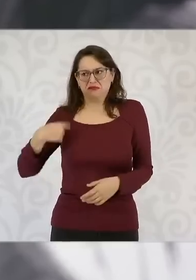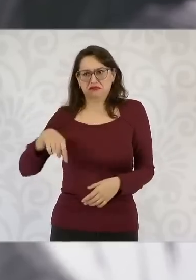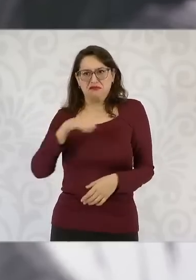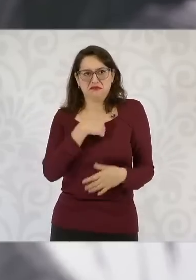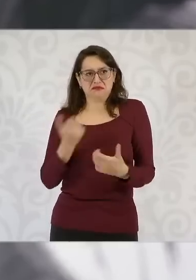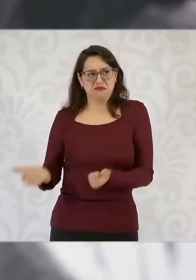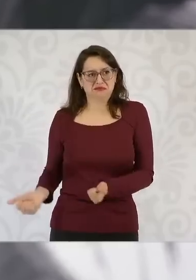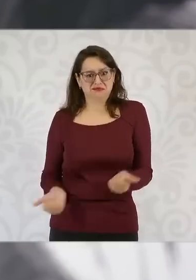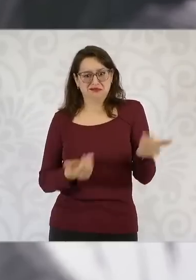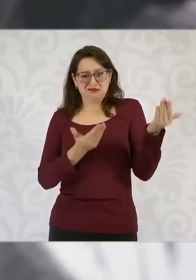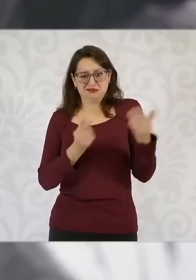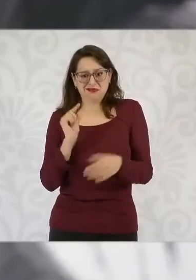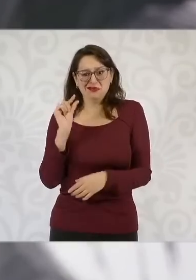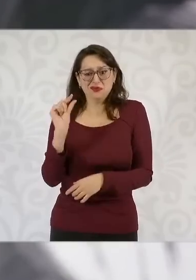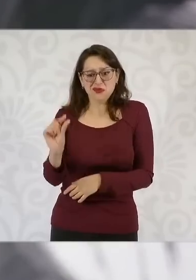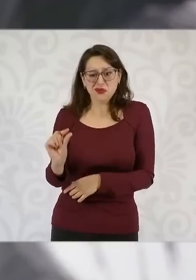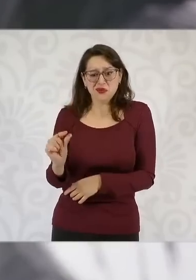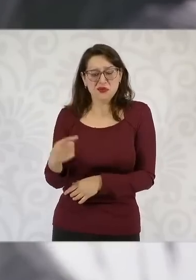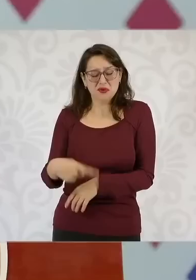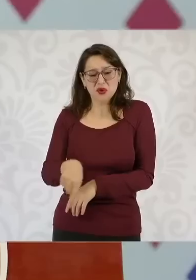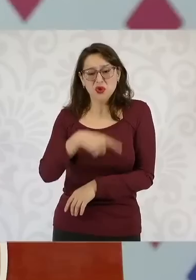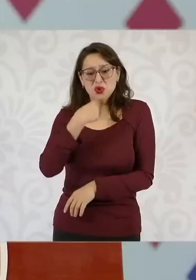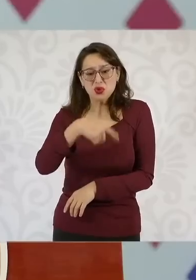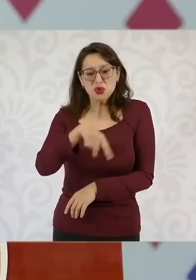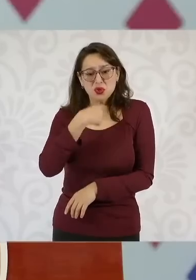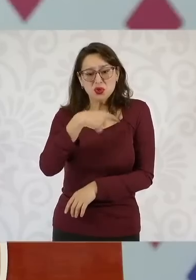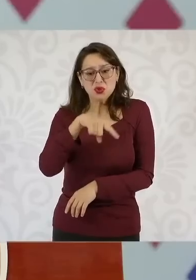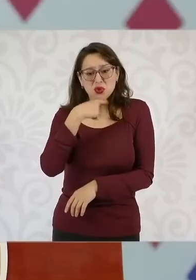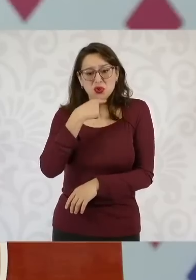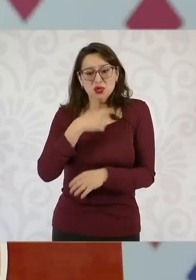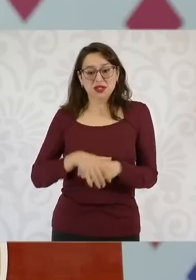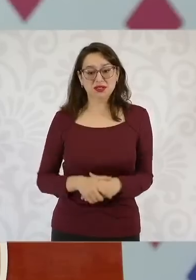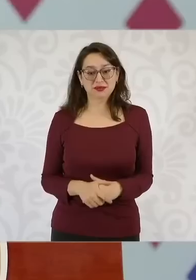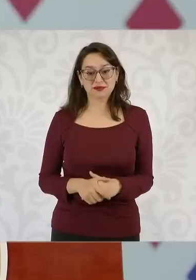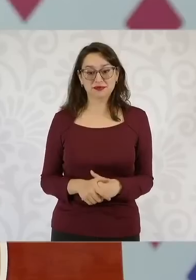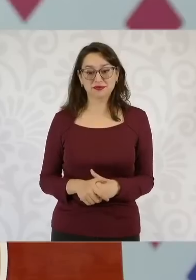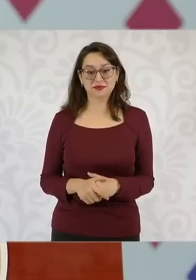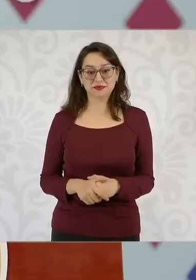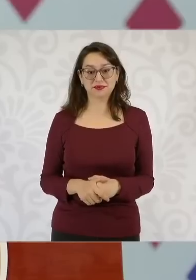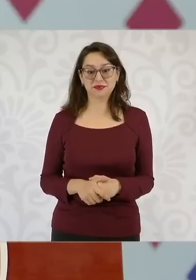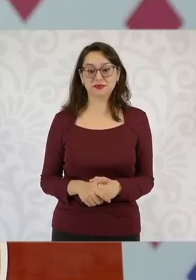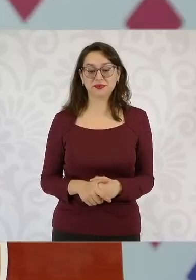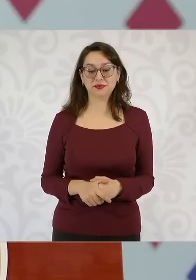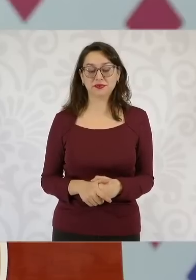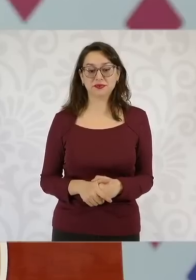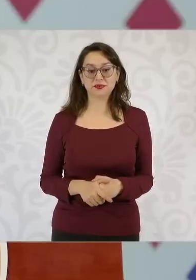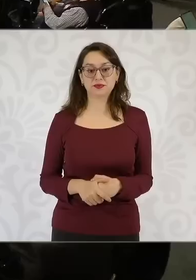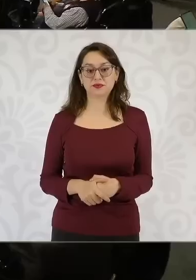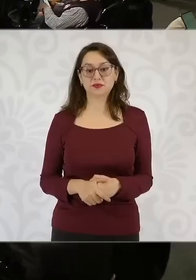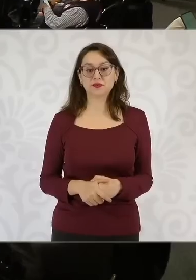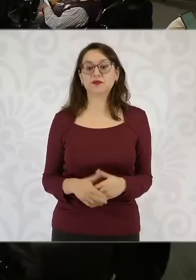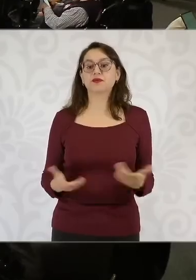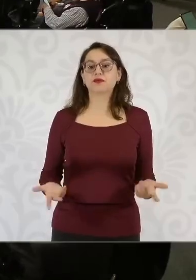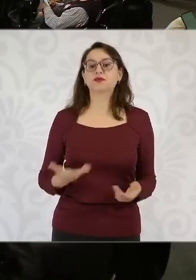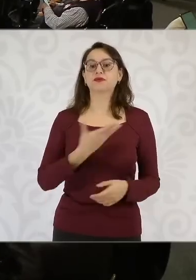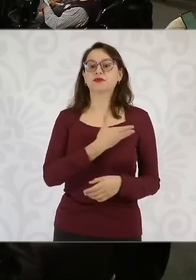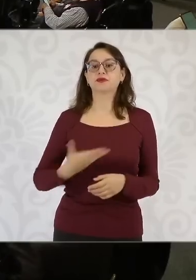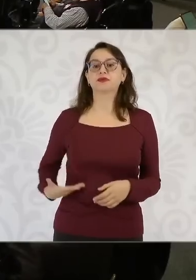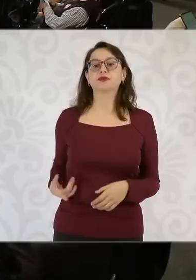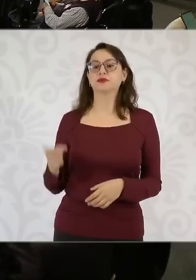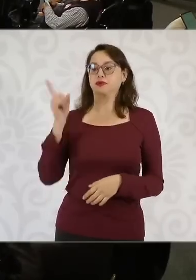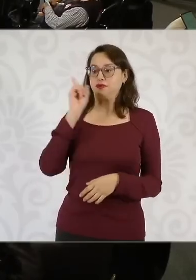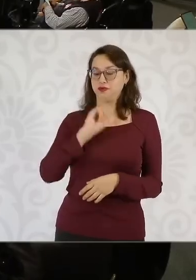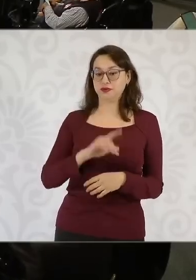y al aluminio que importa Estados Unidos desde México presidenta si una vez inado este diálogo